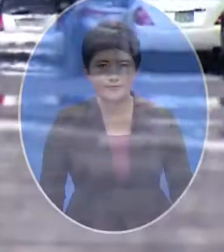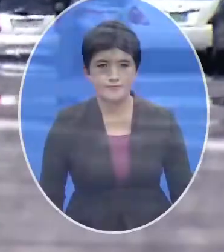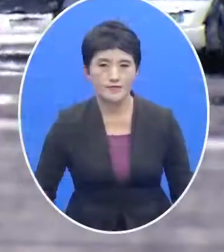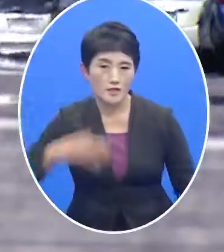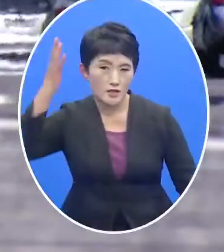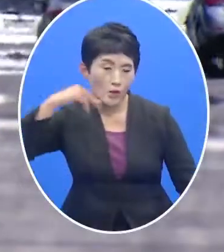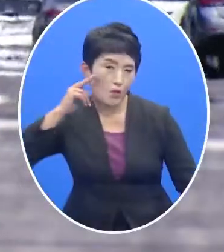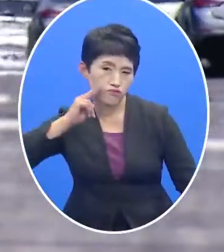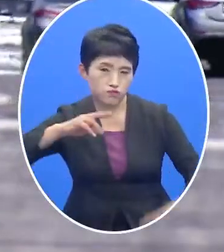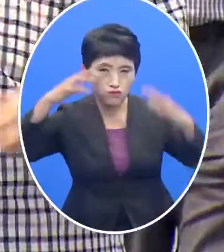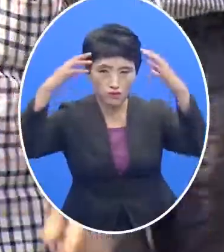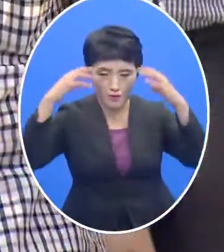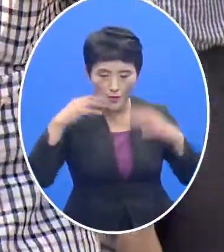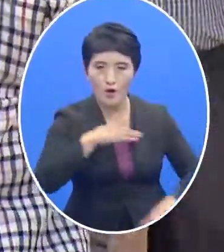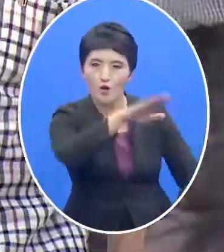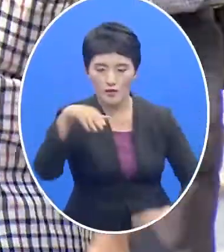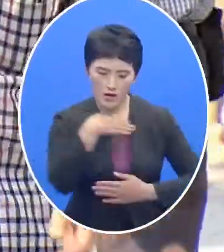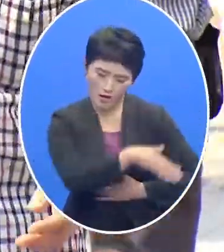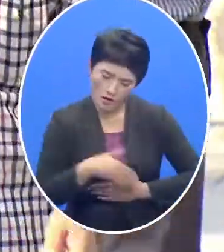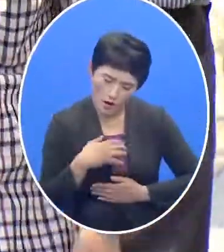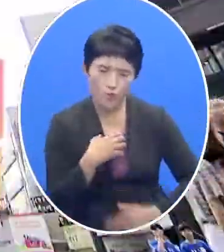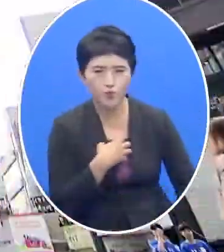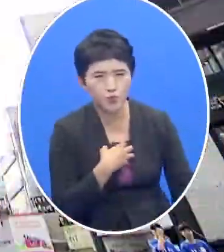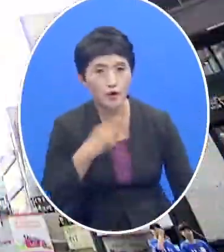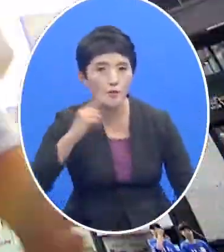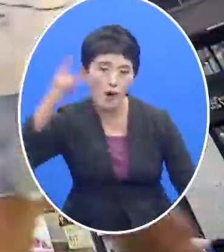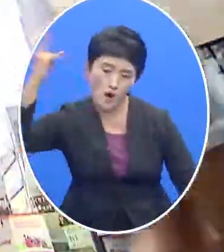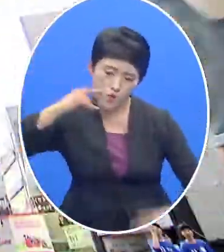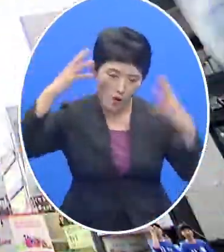무더운 여름, 우리 건강을 위협하는 폭염